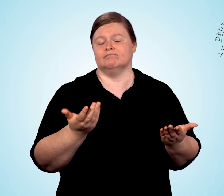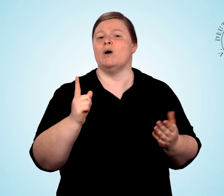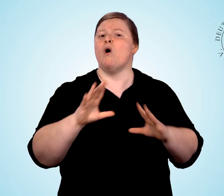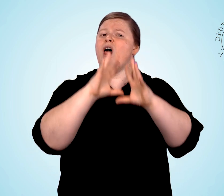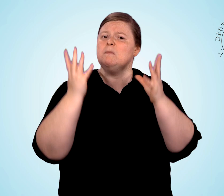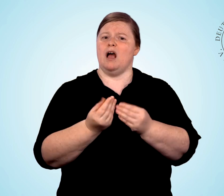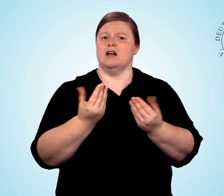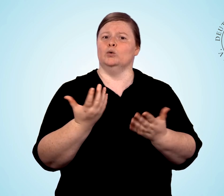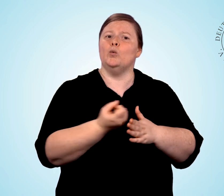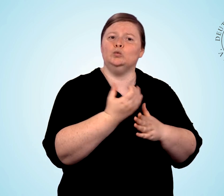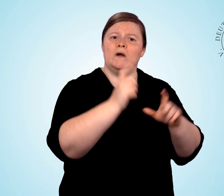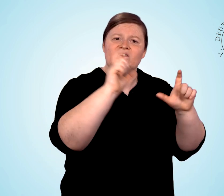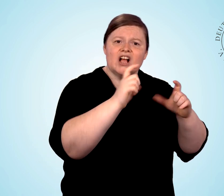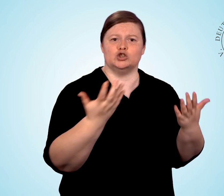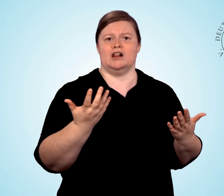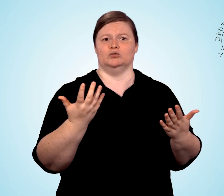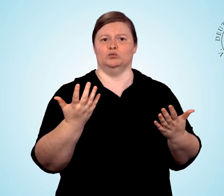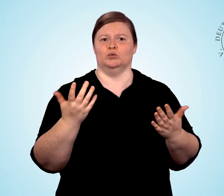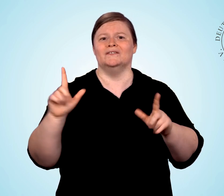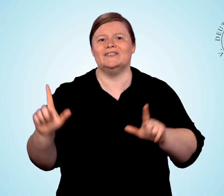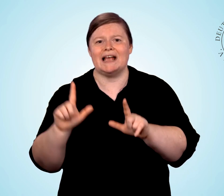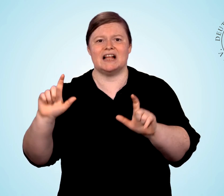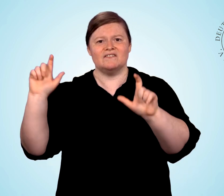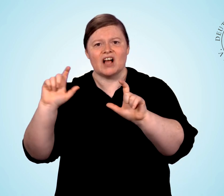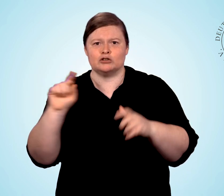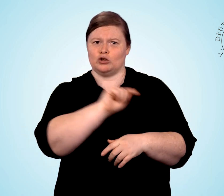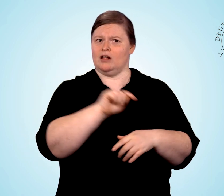Auch Kultur- und Freizeitveranstaltungen